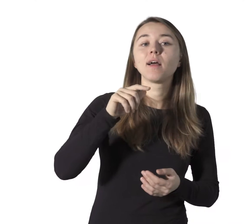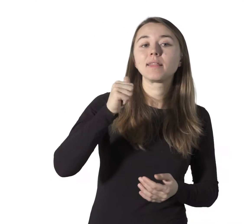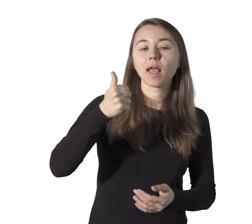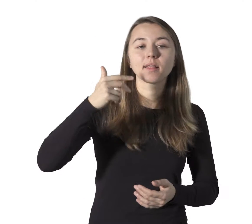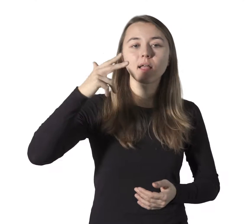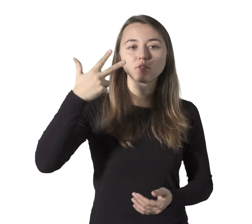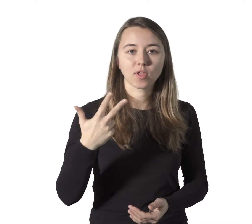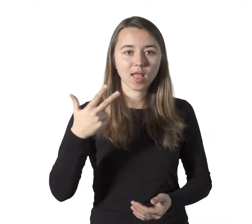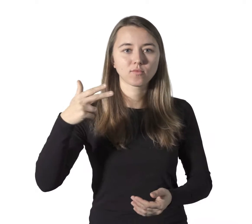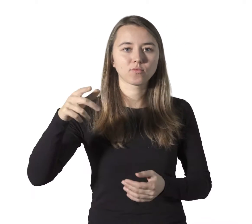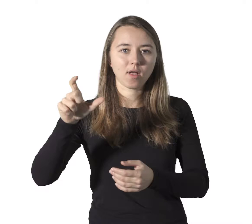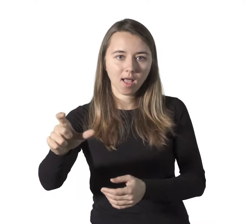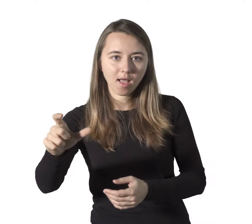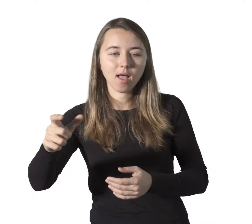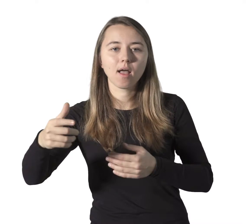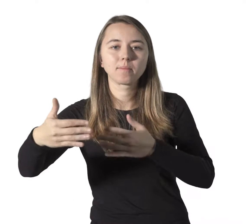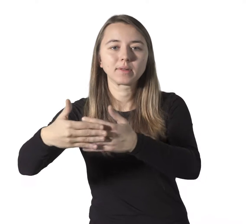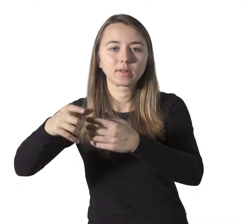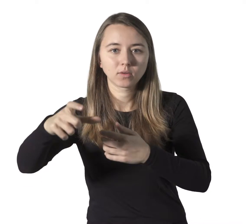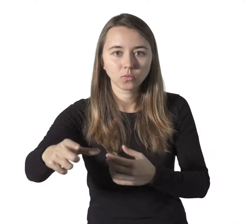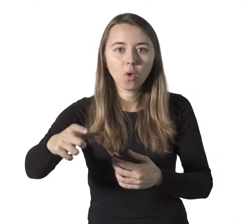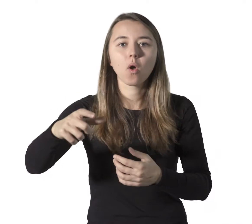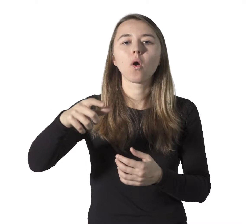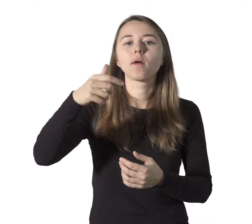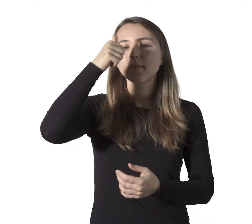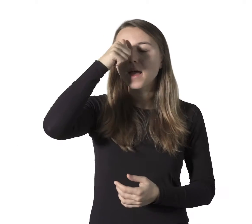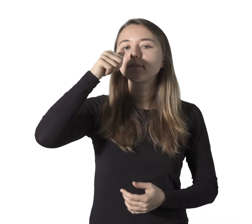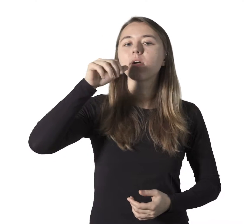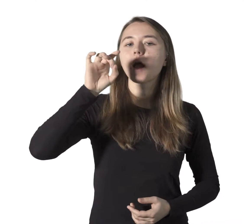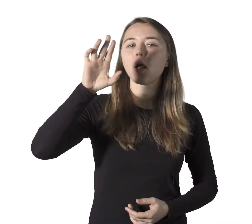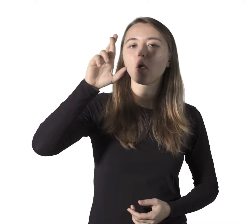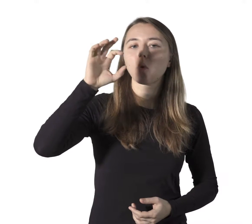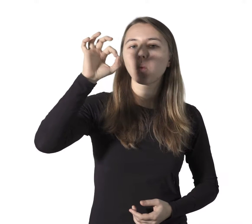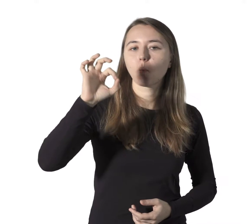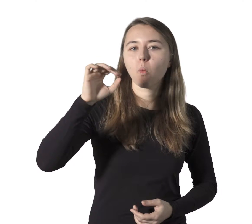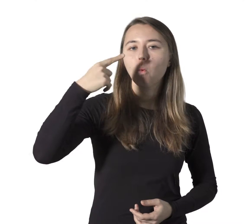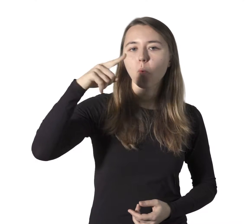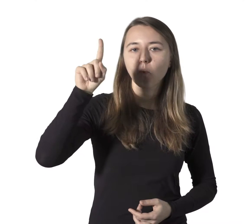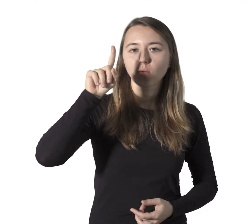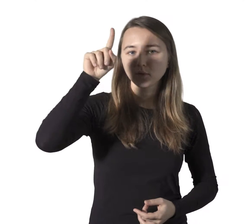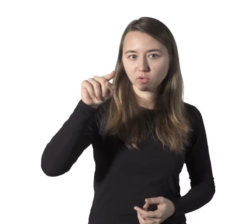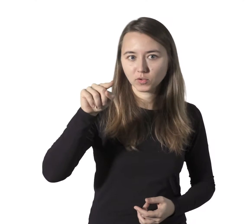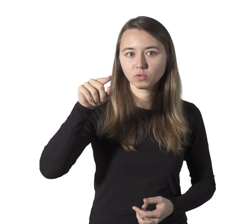W 1/3 długości, bliżej rufy, znajduje się tak zwana gródź,